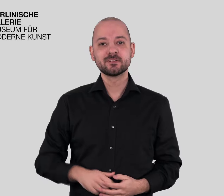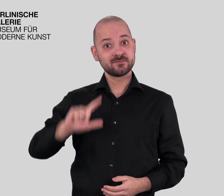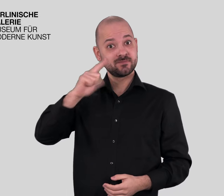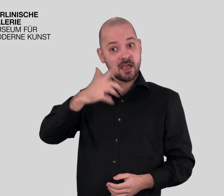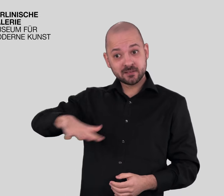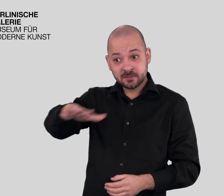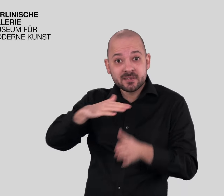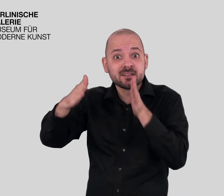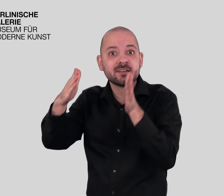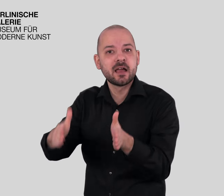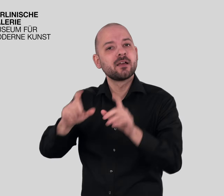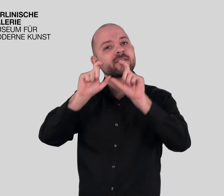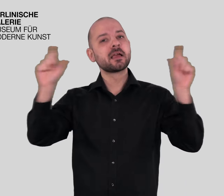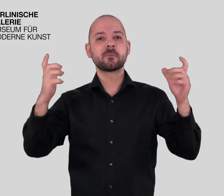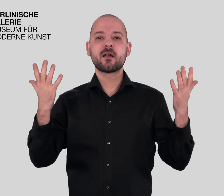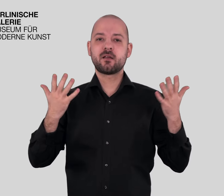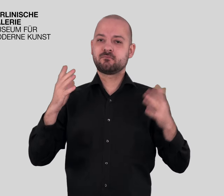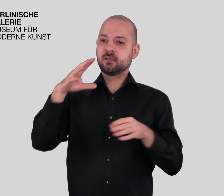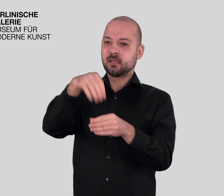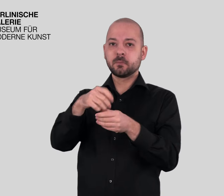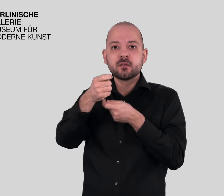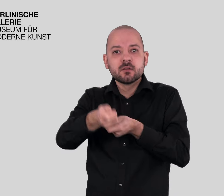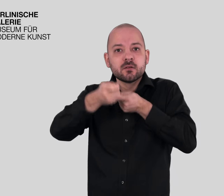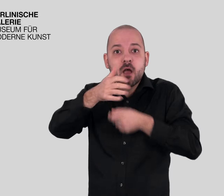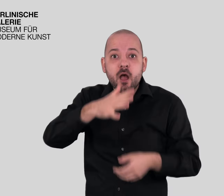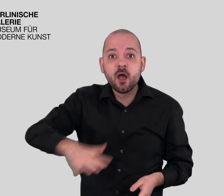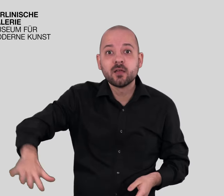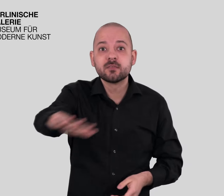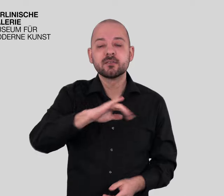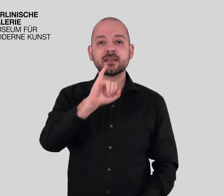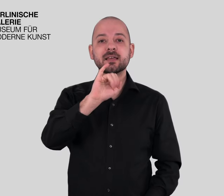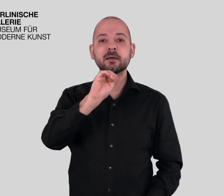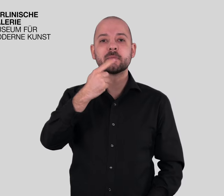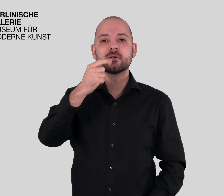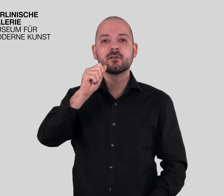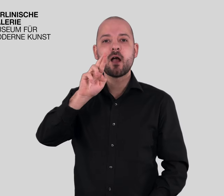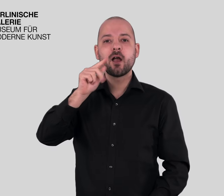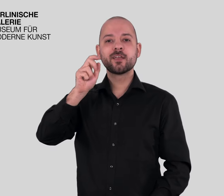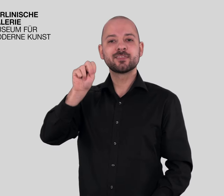Der zweite Bereich der Ausstellung heisst „IM GARTEN“.